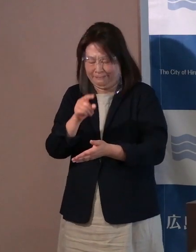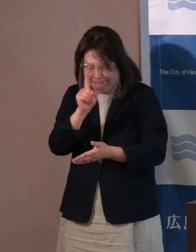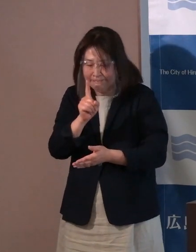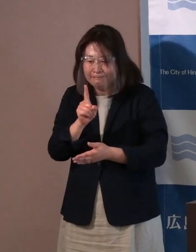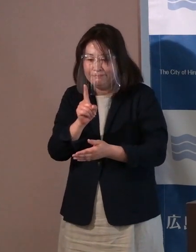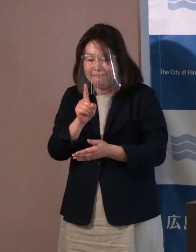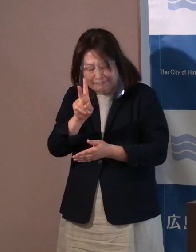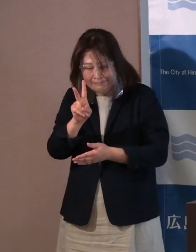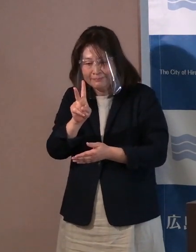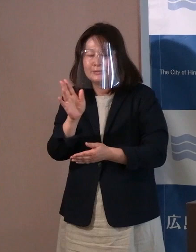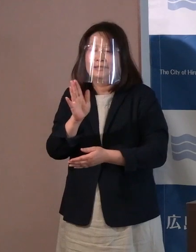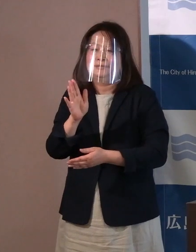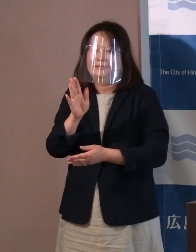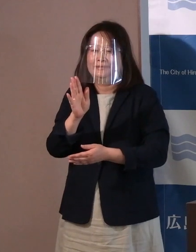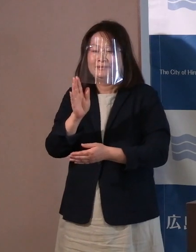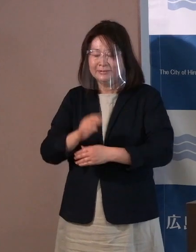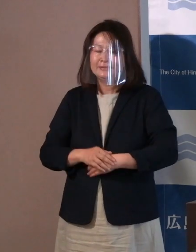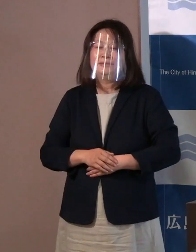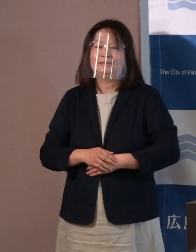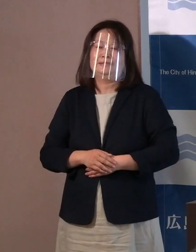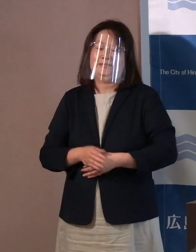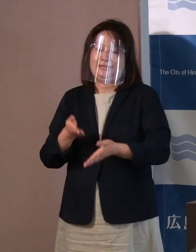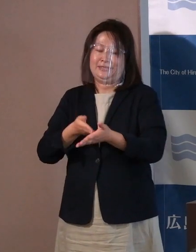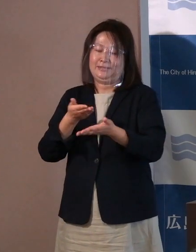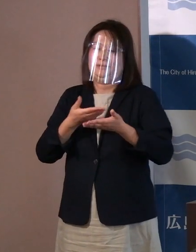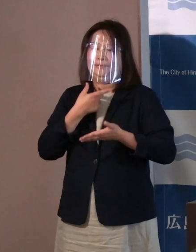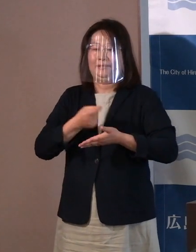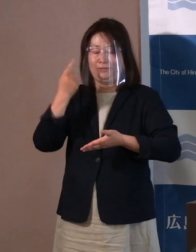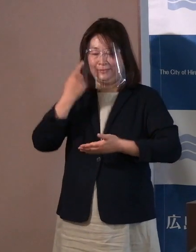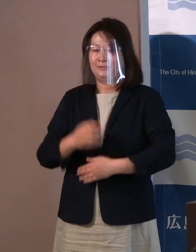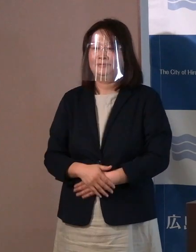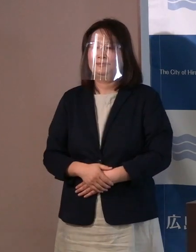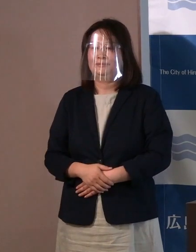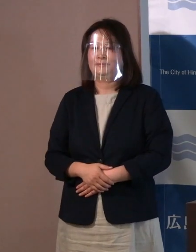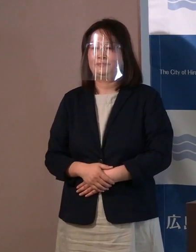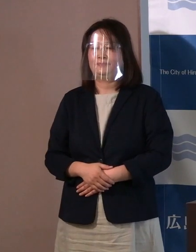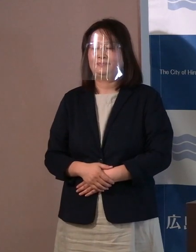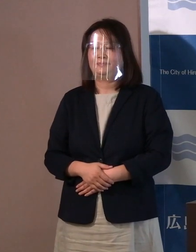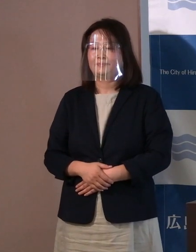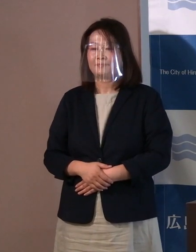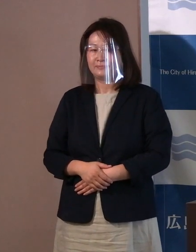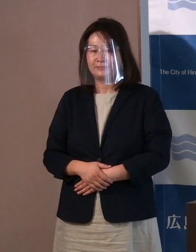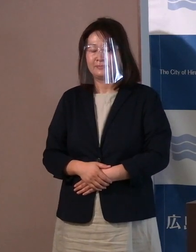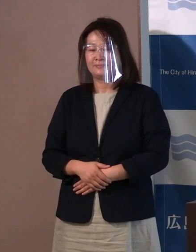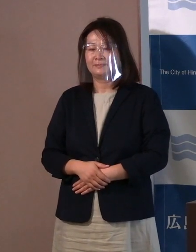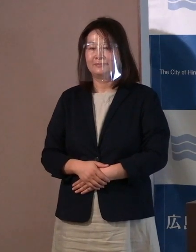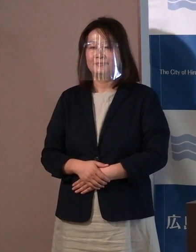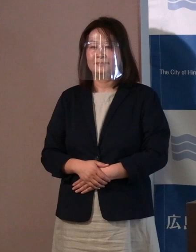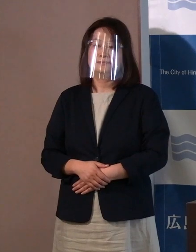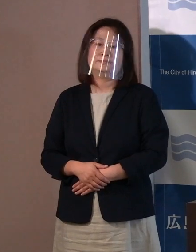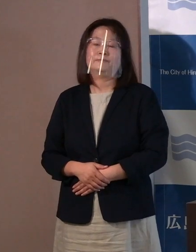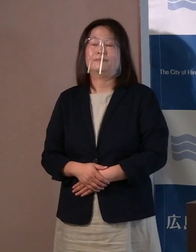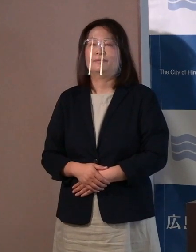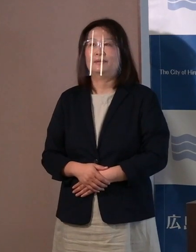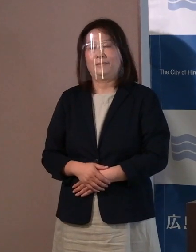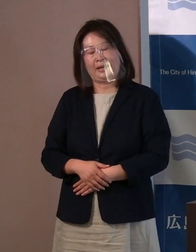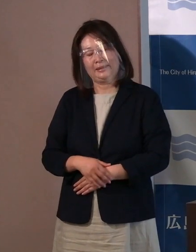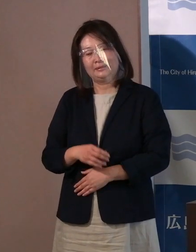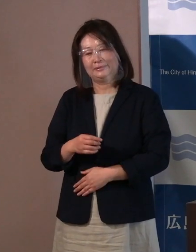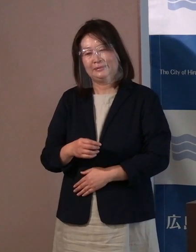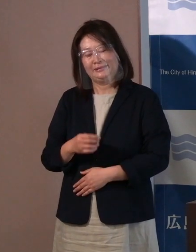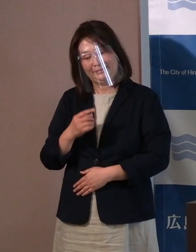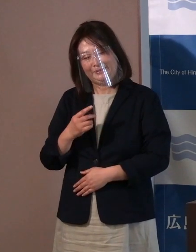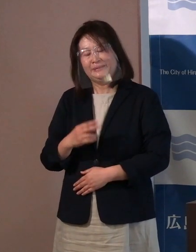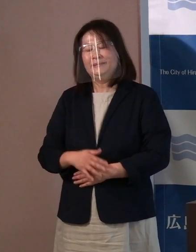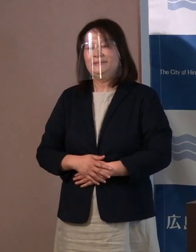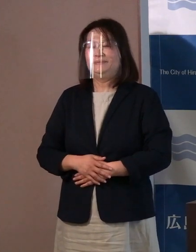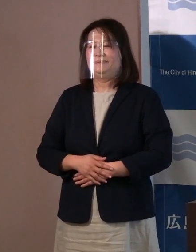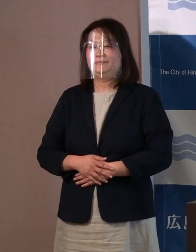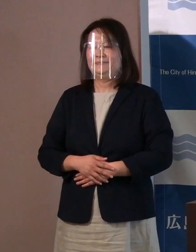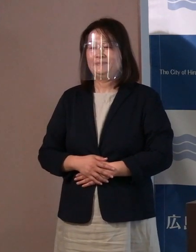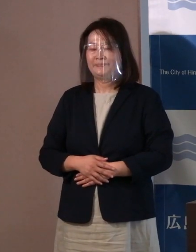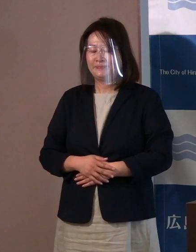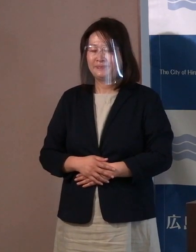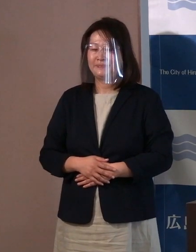一点とか二点とか絞って 言っていただければと思います｡